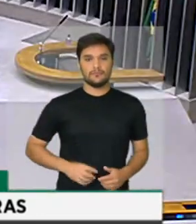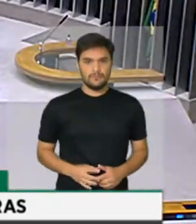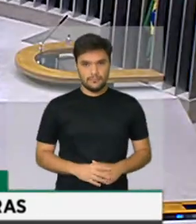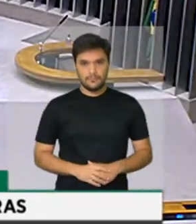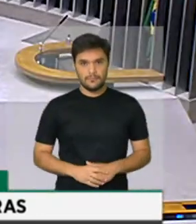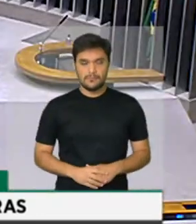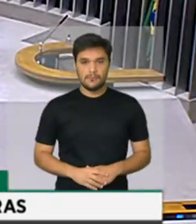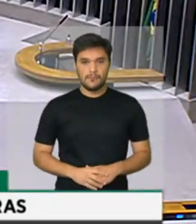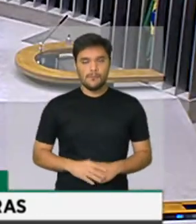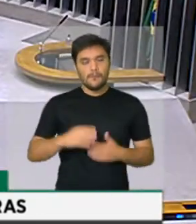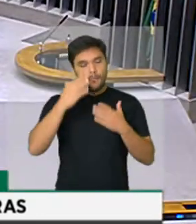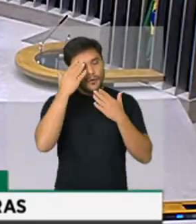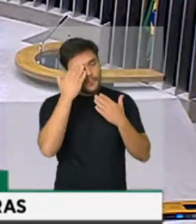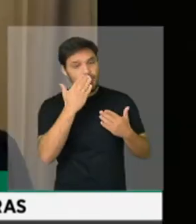MINEIRO. POR ISSO, Ó! -- [PRESIDENTE]: UM